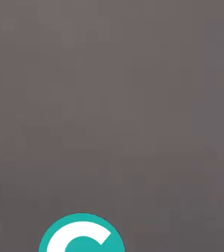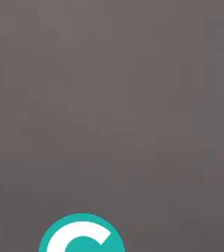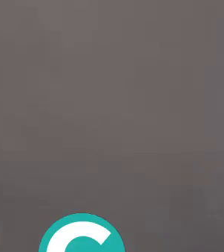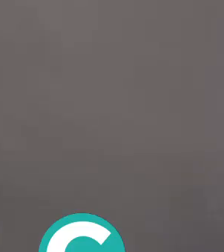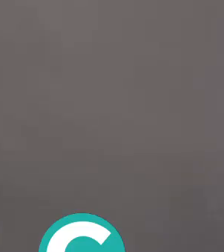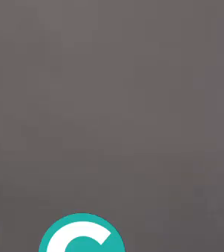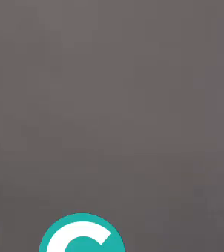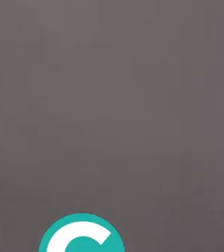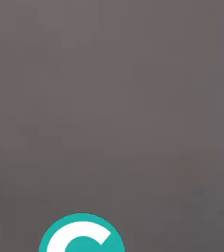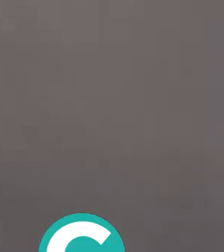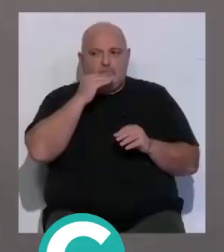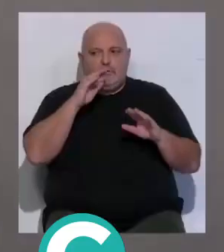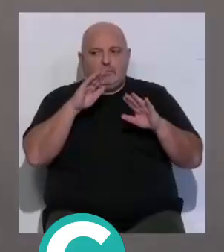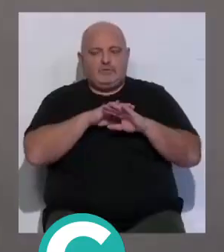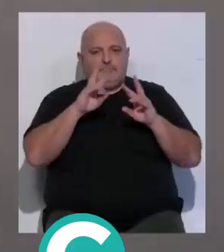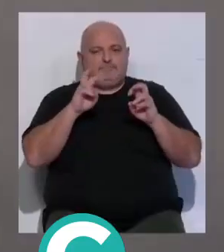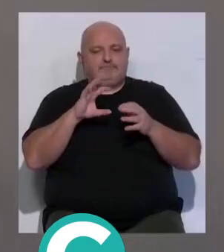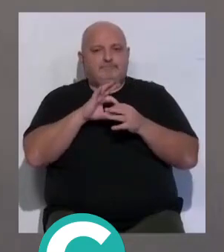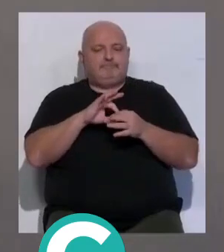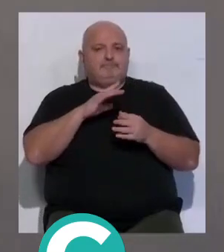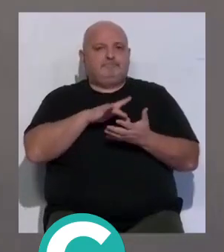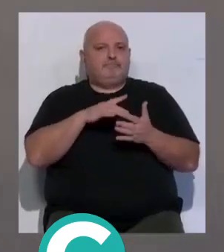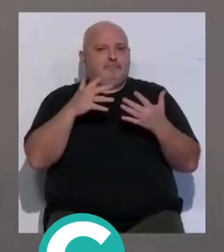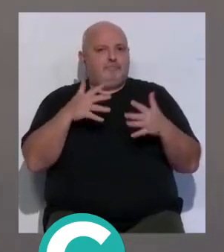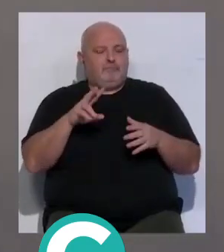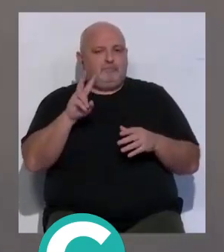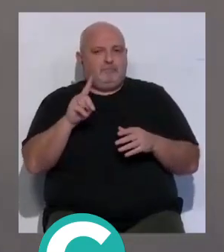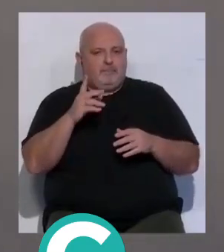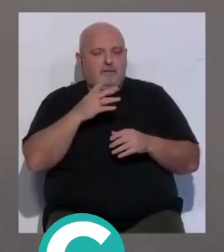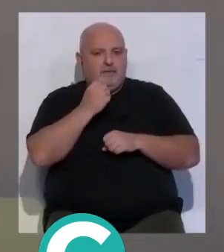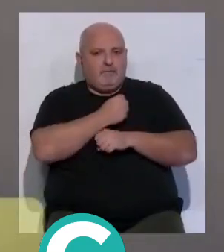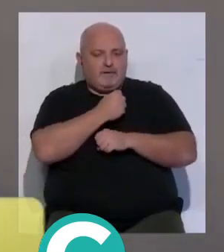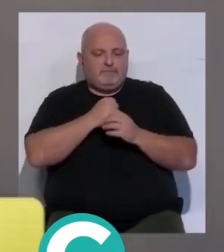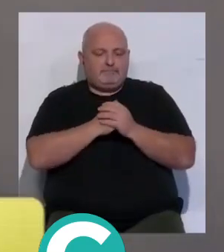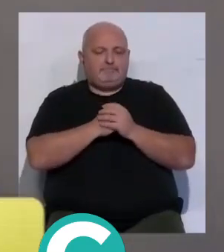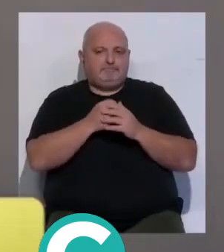Hola muy buenas noches ya estamos en este miércoles 21 de diciembre Qué poquitos días